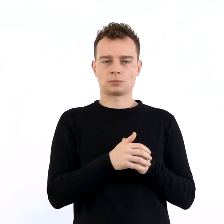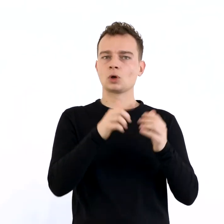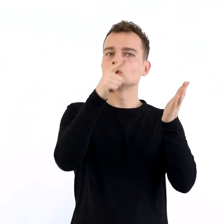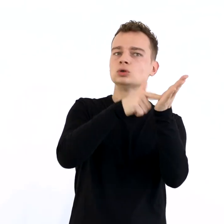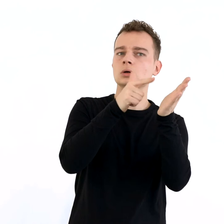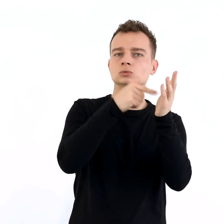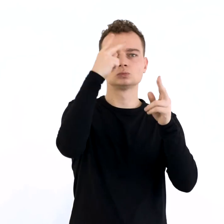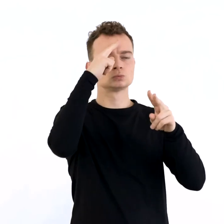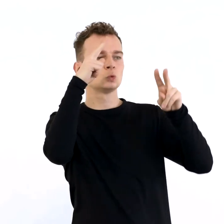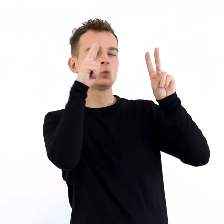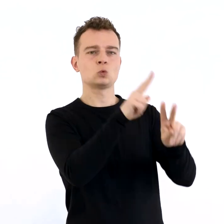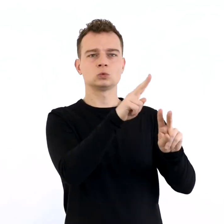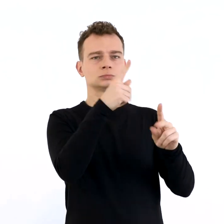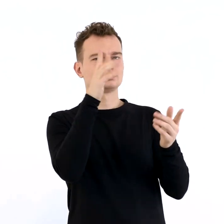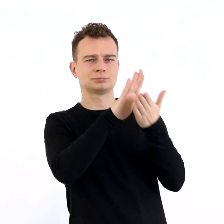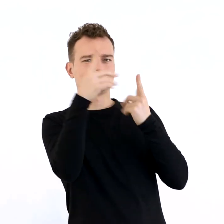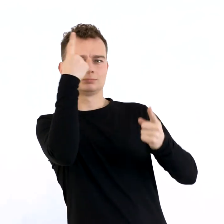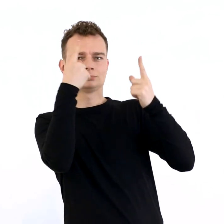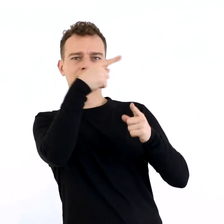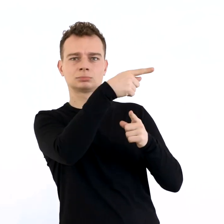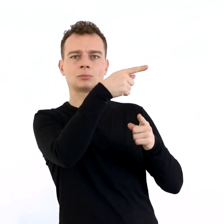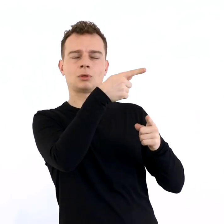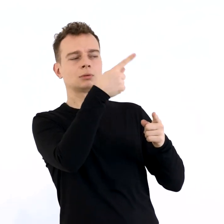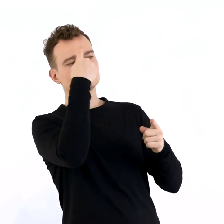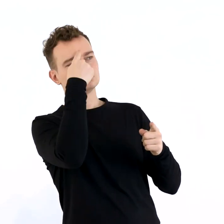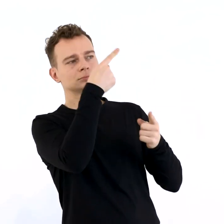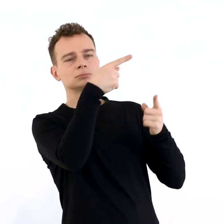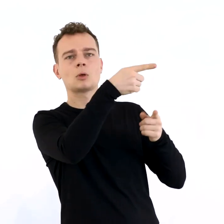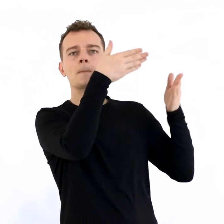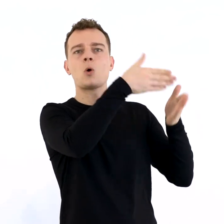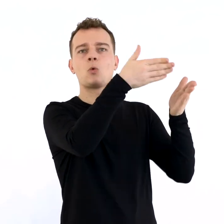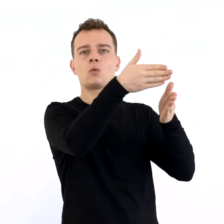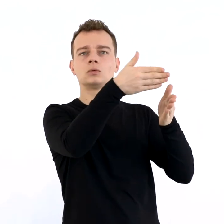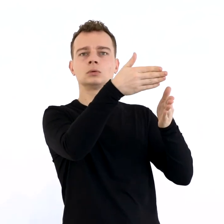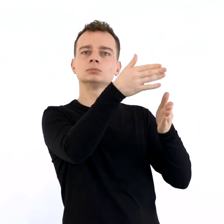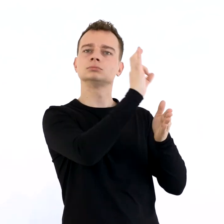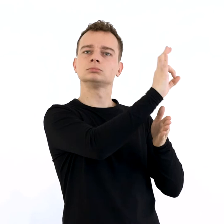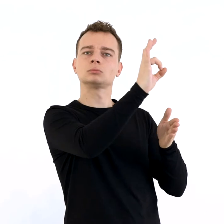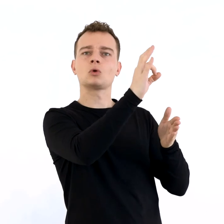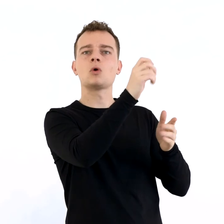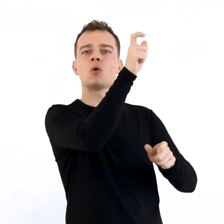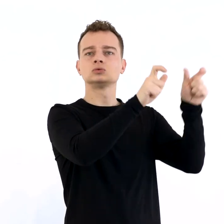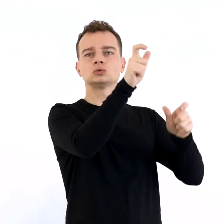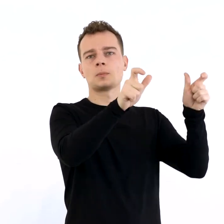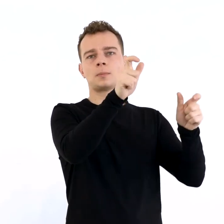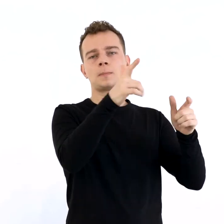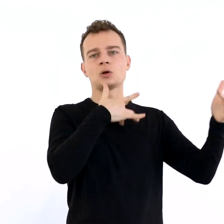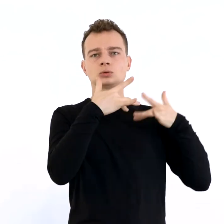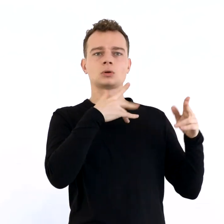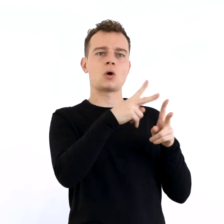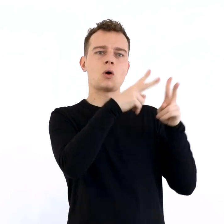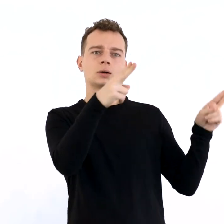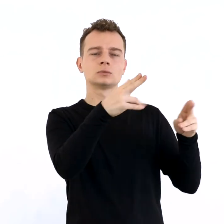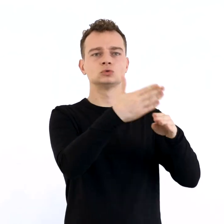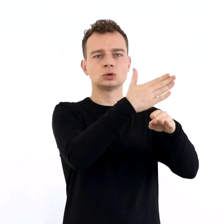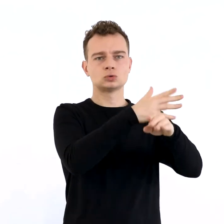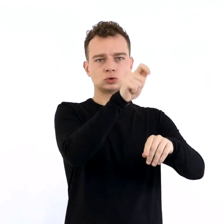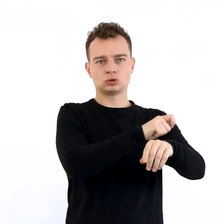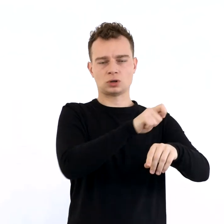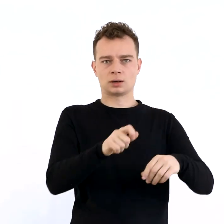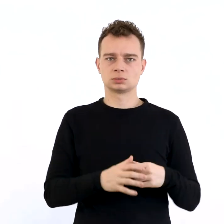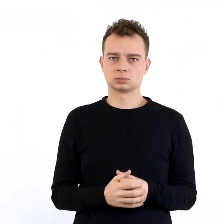uznawanych często bezkrytycznie za groby wczesnochrześcijańskich męczenników.